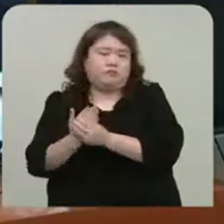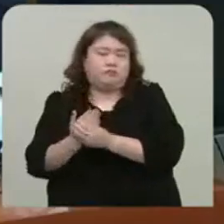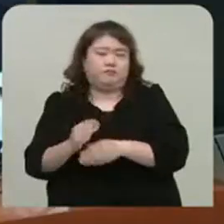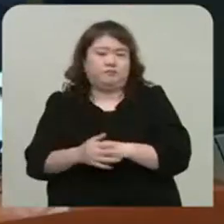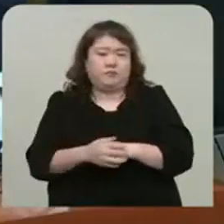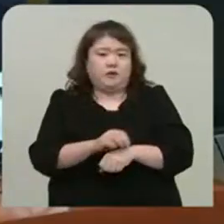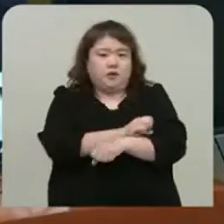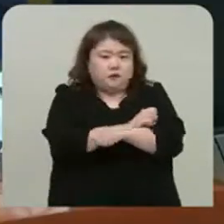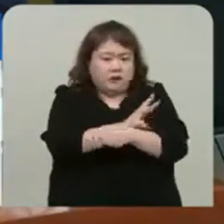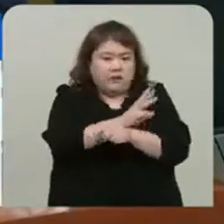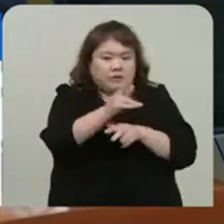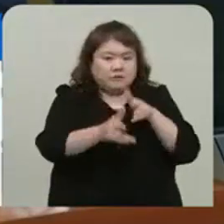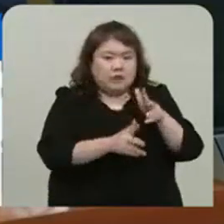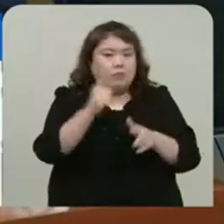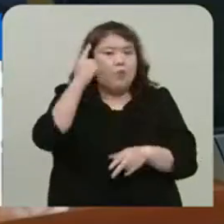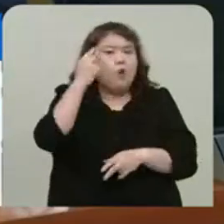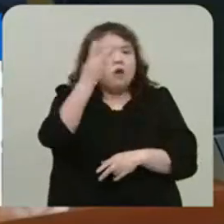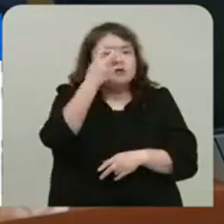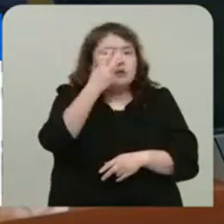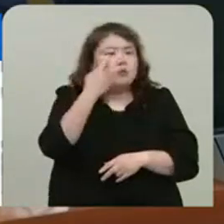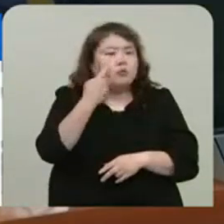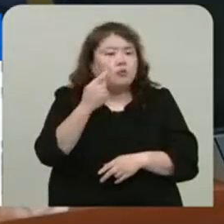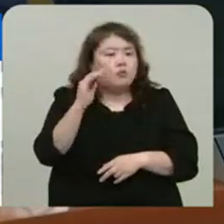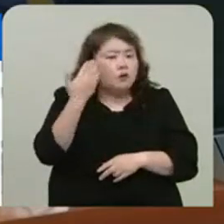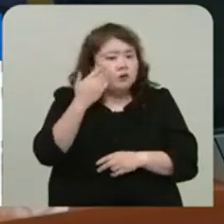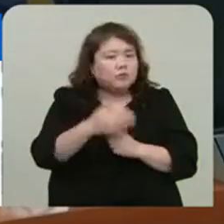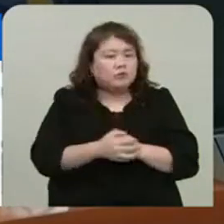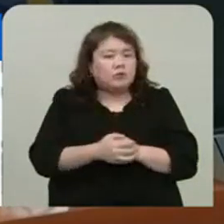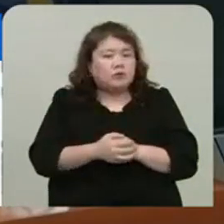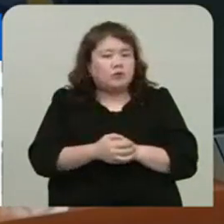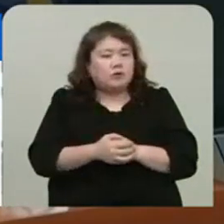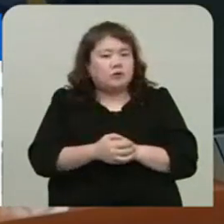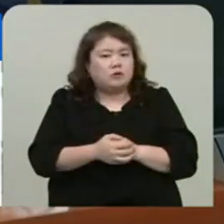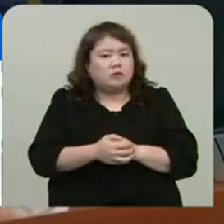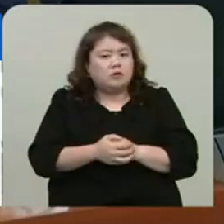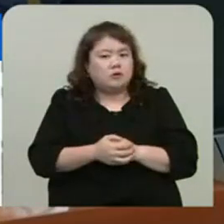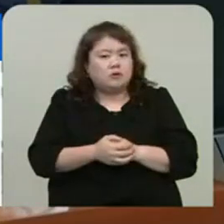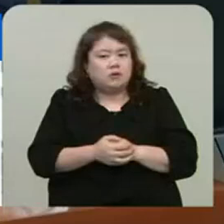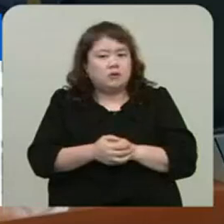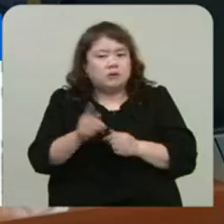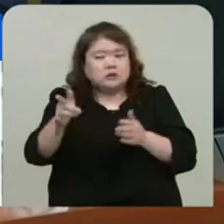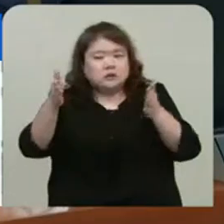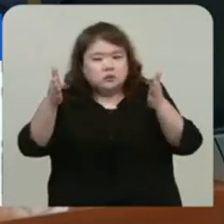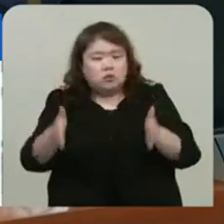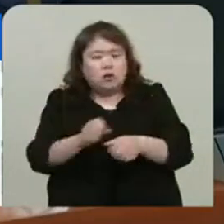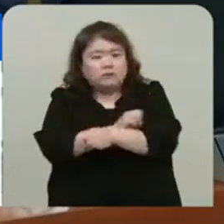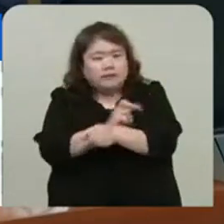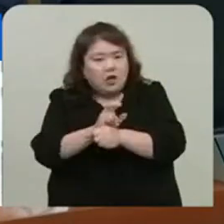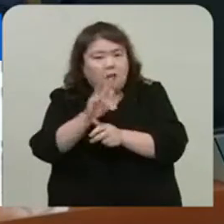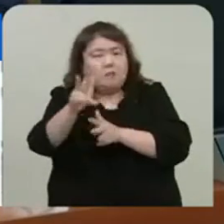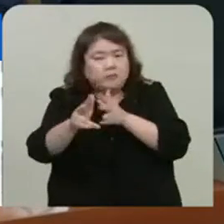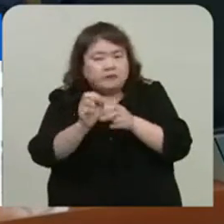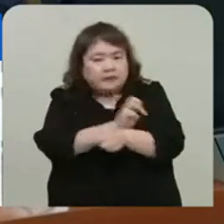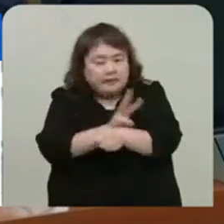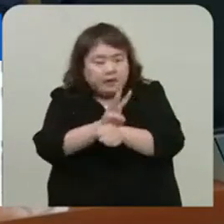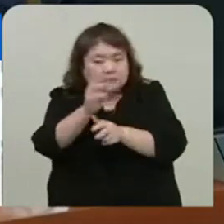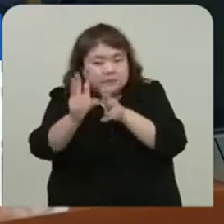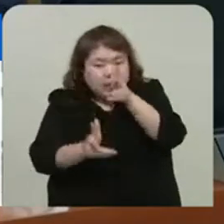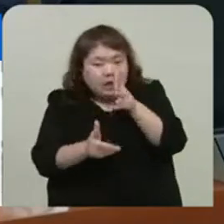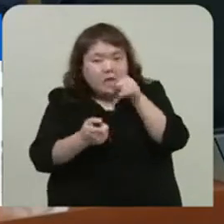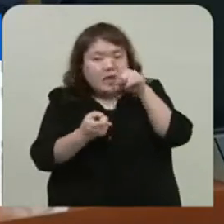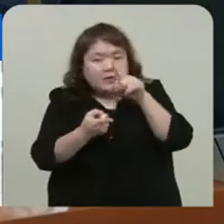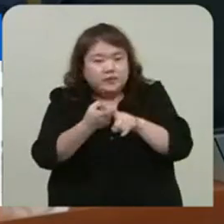: 새만금 사업만 왜 재검토합니까 그동안 새만금 사업들에 대해서